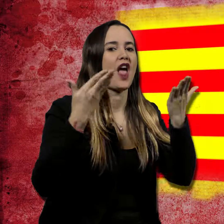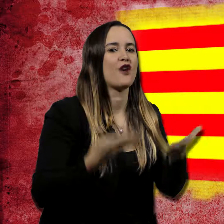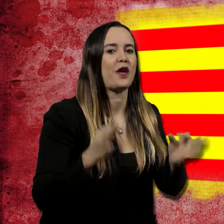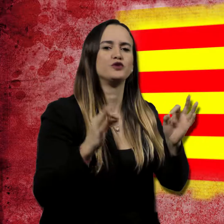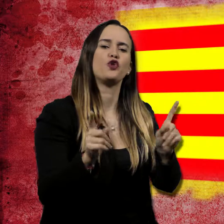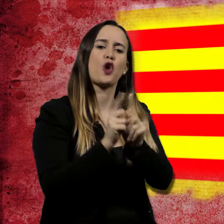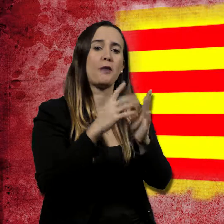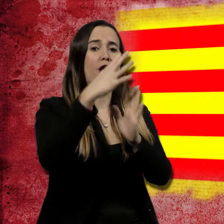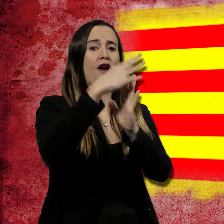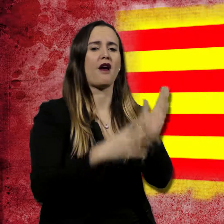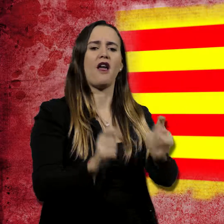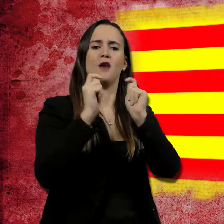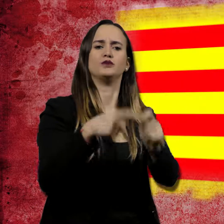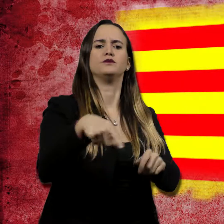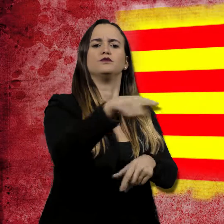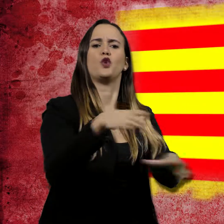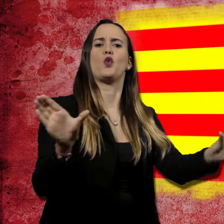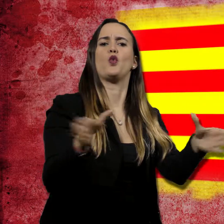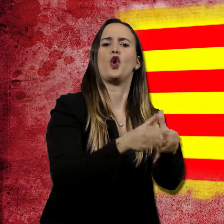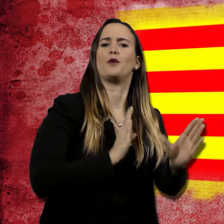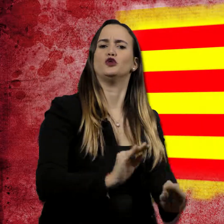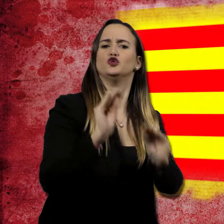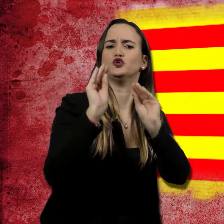atorgant-li així una divisa.